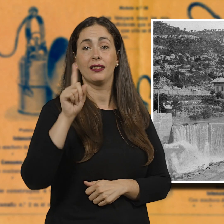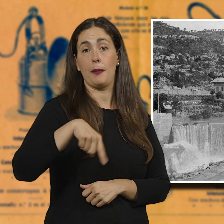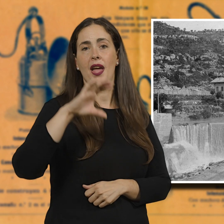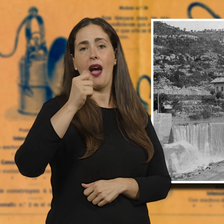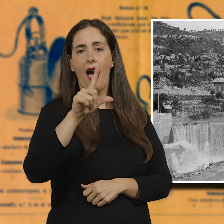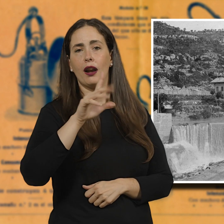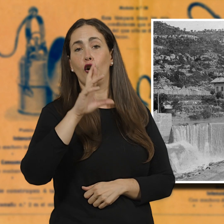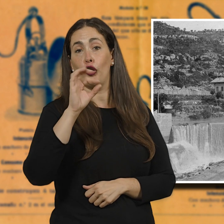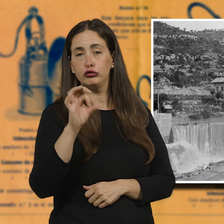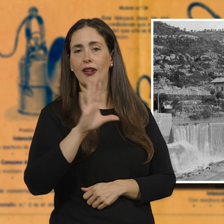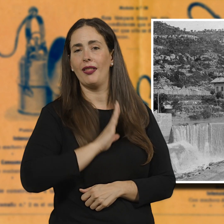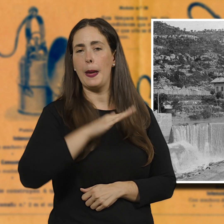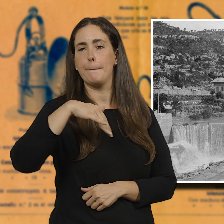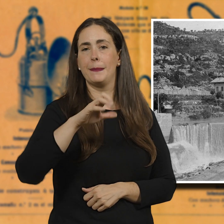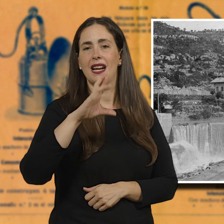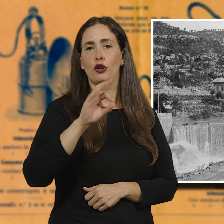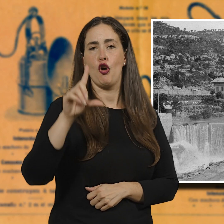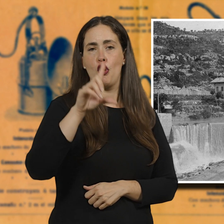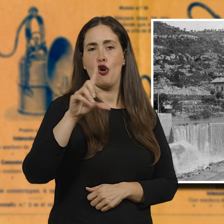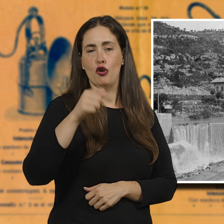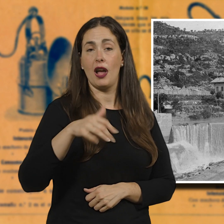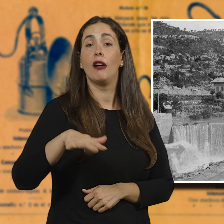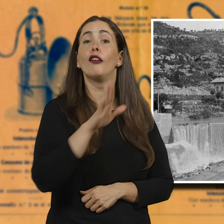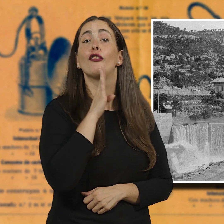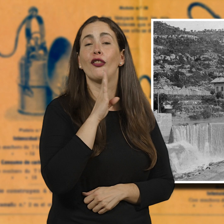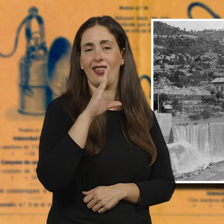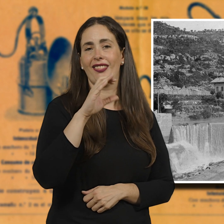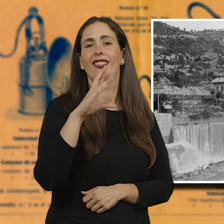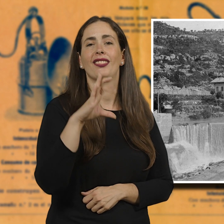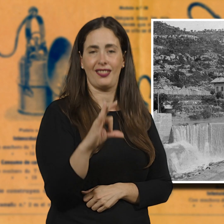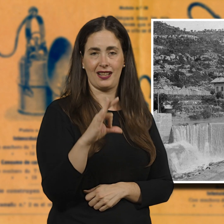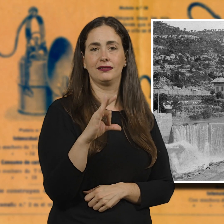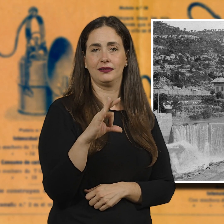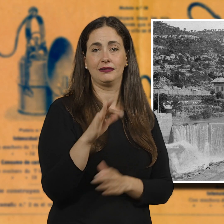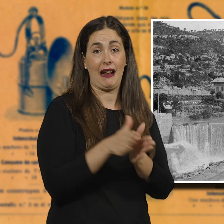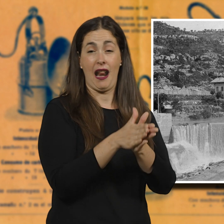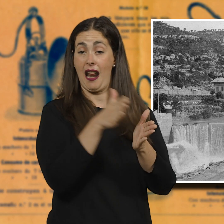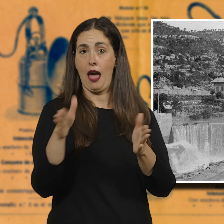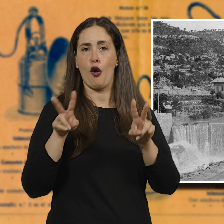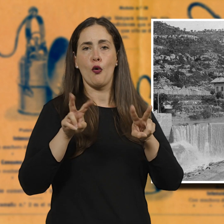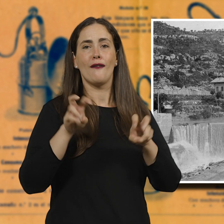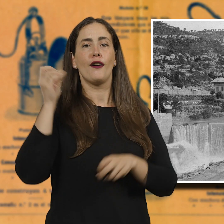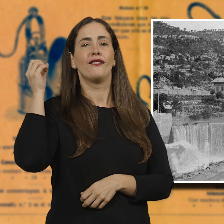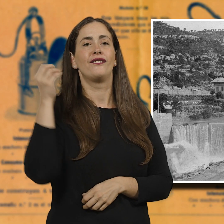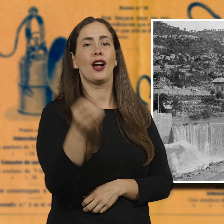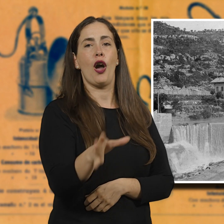i Cal Ros de Merolla a Cercs, juntament amb el nou ferrocarril